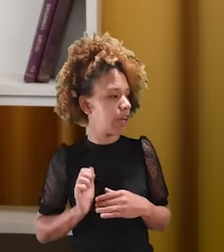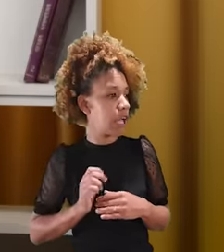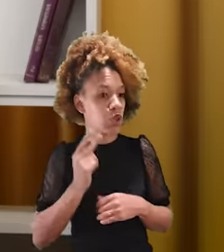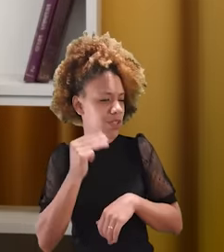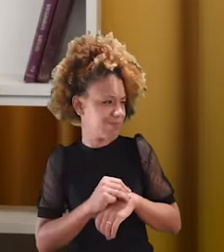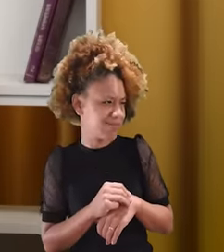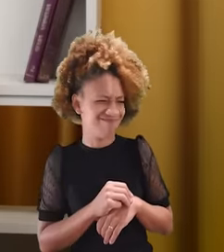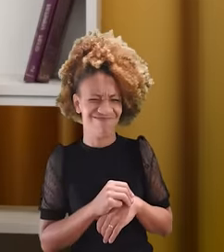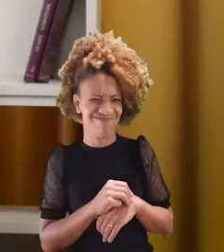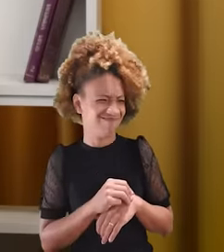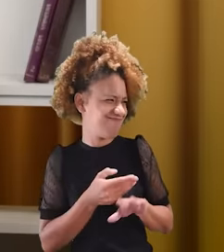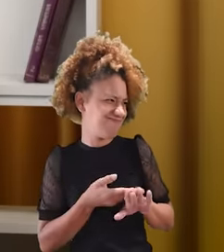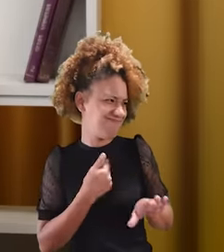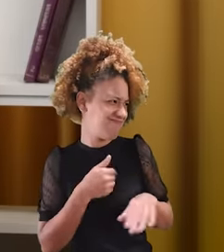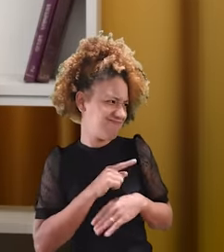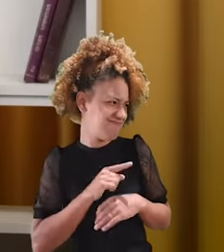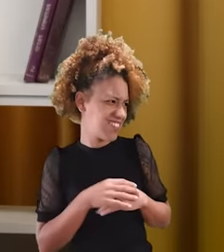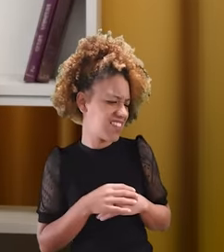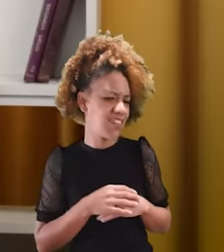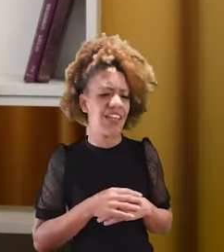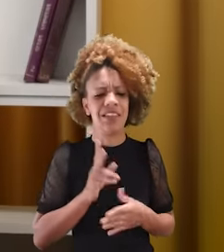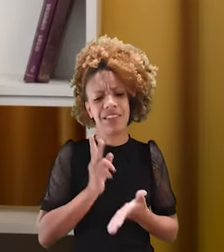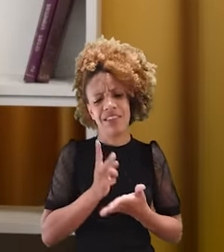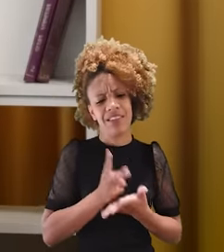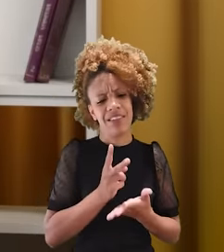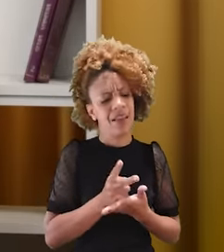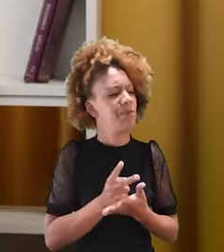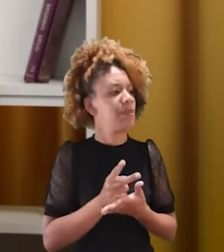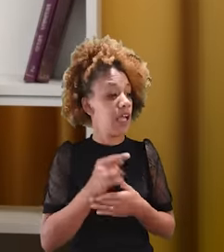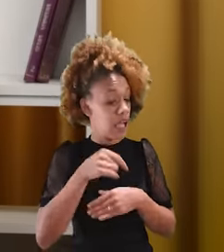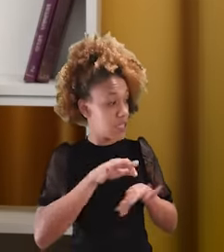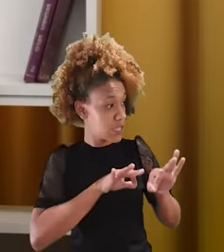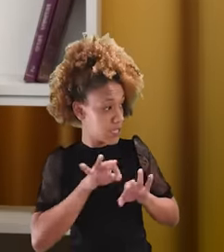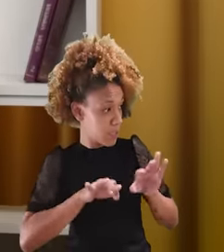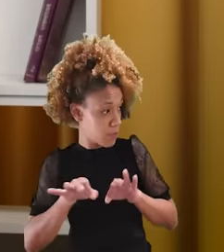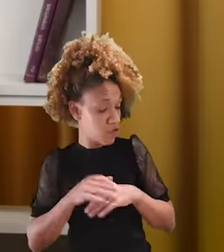e isso para mim eu já falei isso várias vezes eu repito esse projeto ia dar muito mais certo se eu